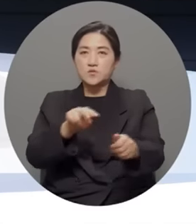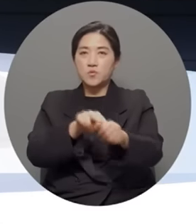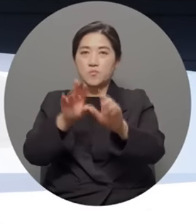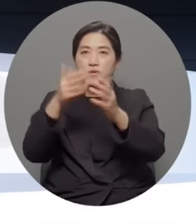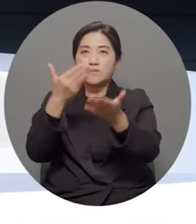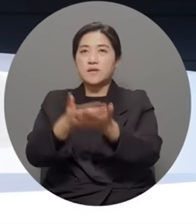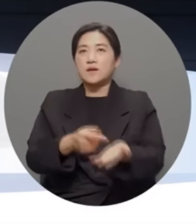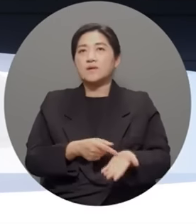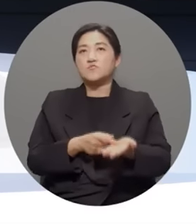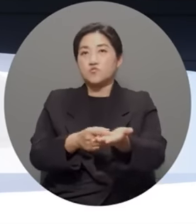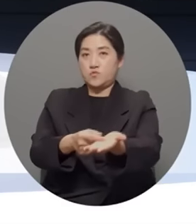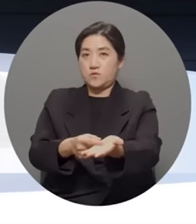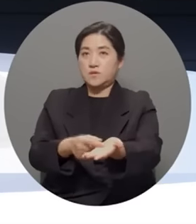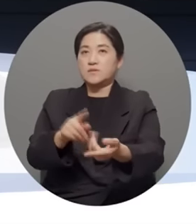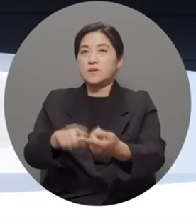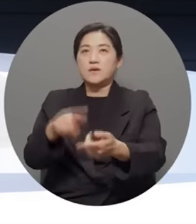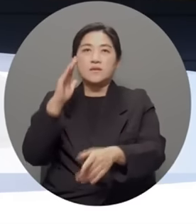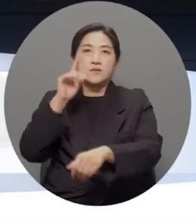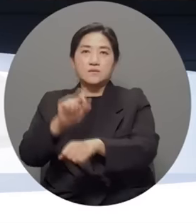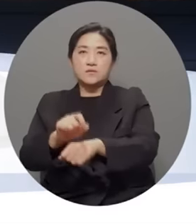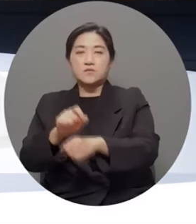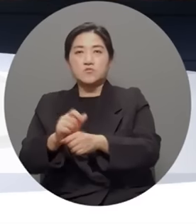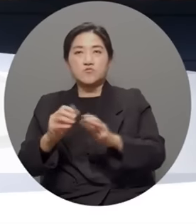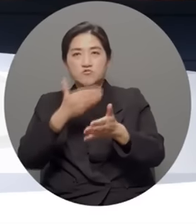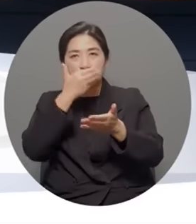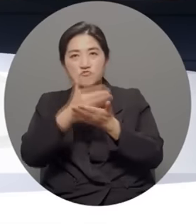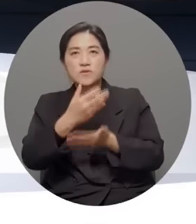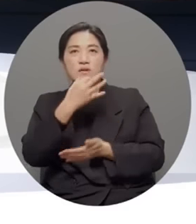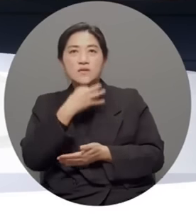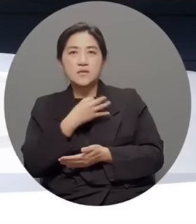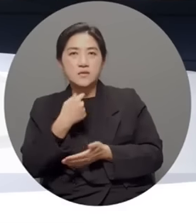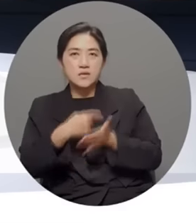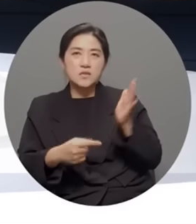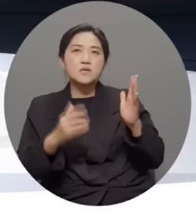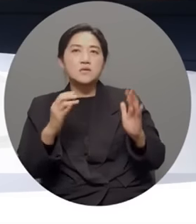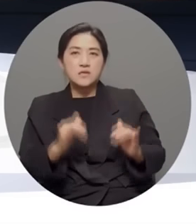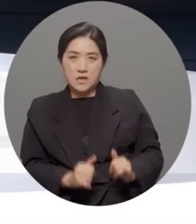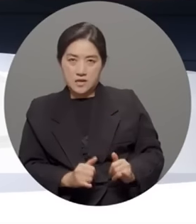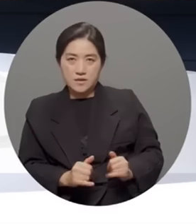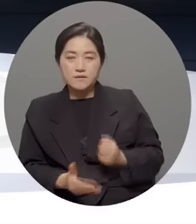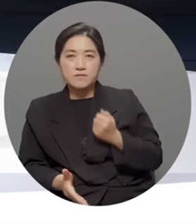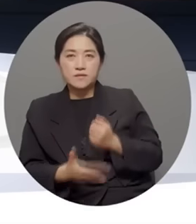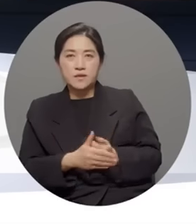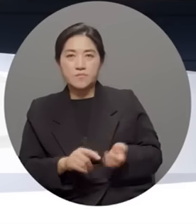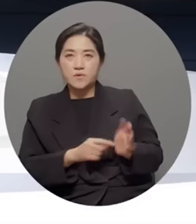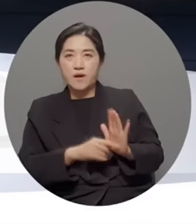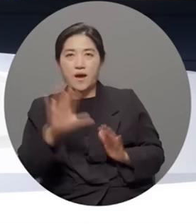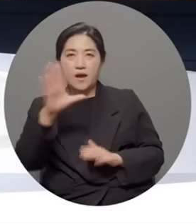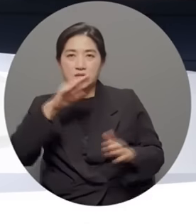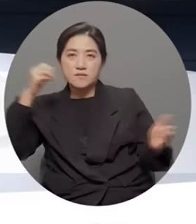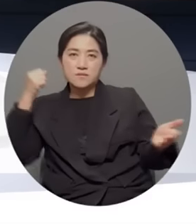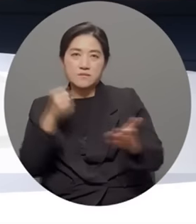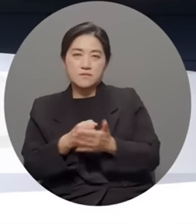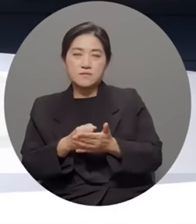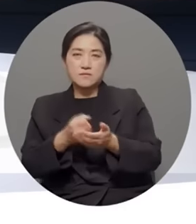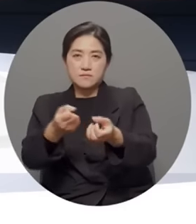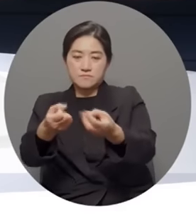비서실에 정보 공개 청구를 요청했습니다. 이에 대해 대통령실은 국가의 중대한 이익을 해칠 우려가 있다면서 비공개 결정